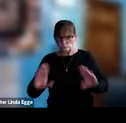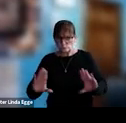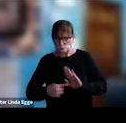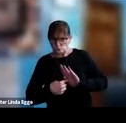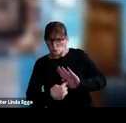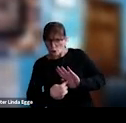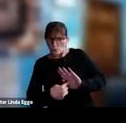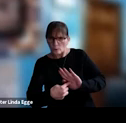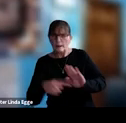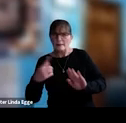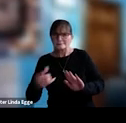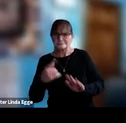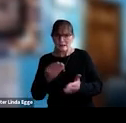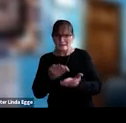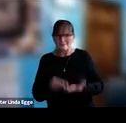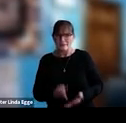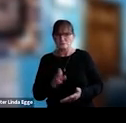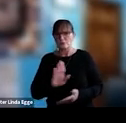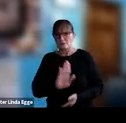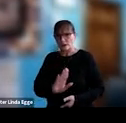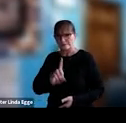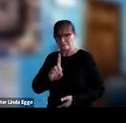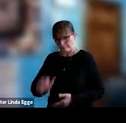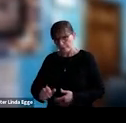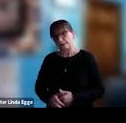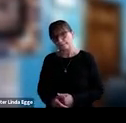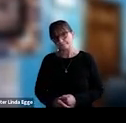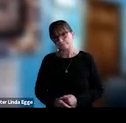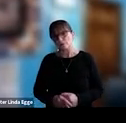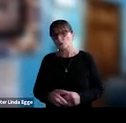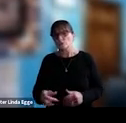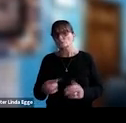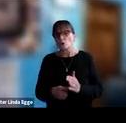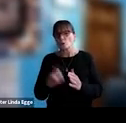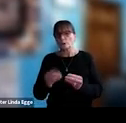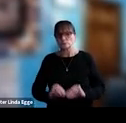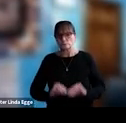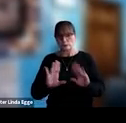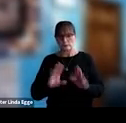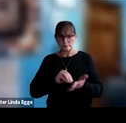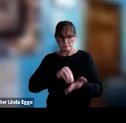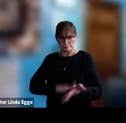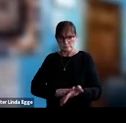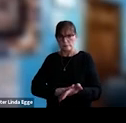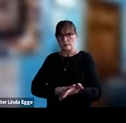no es material para su discapacidad. Una vez que hayan expuesto claramente su consumo de sustancias,